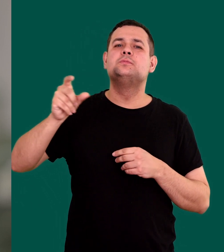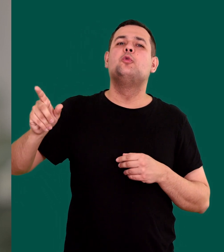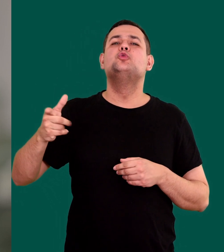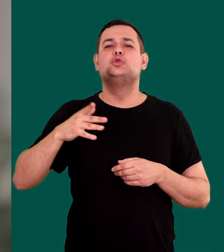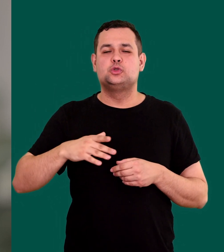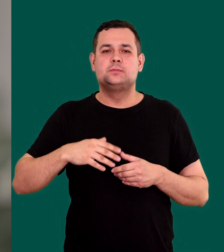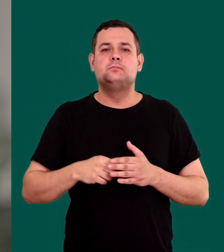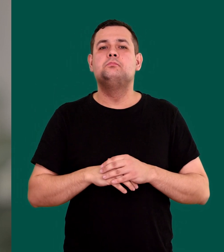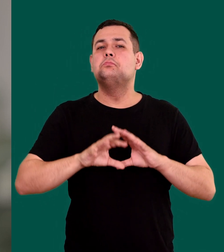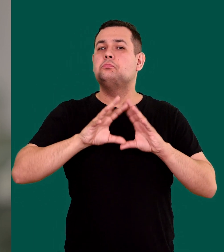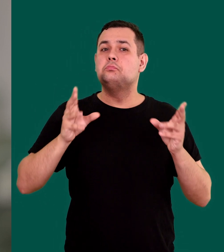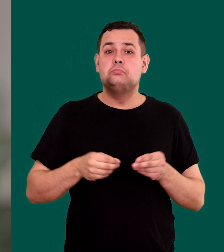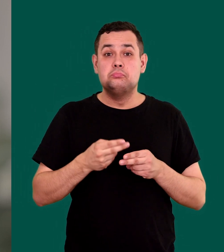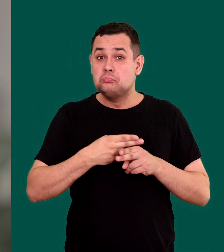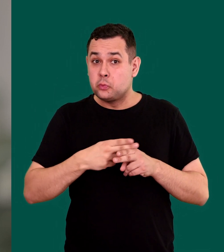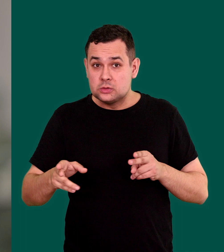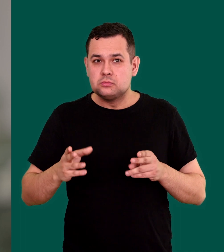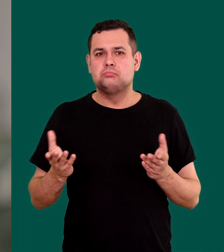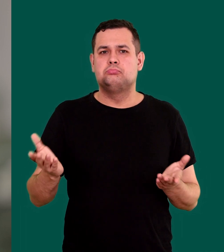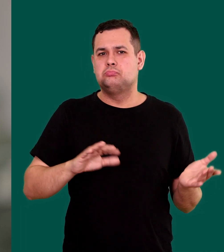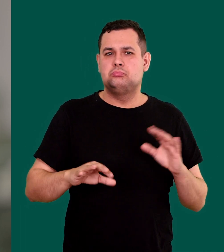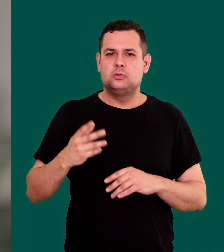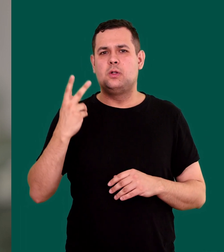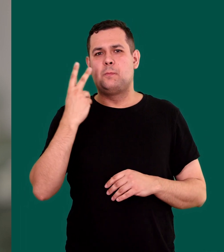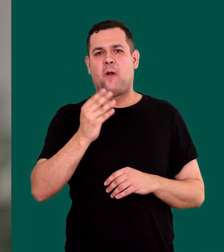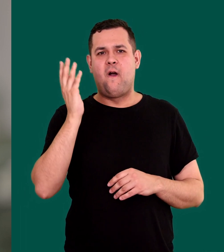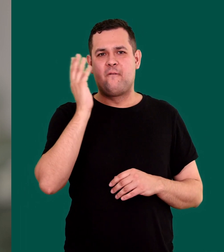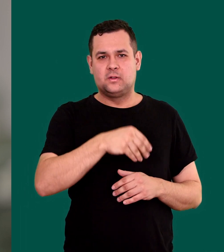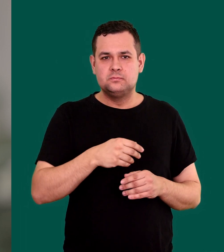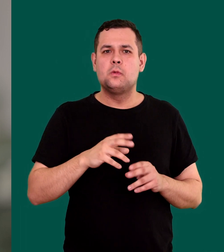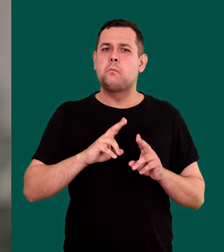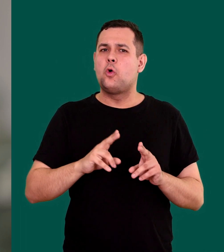Záleží na tom, o koho ide. Ak všetko prebehlo v poriadku, zabalím to a idem domov.